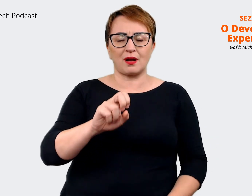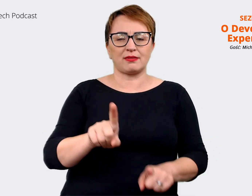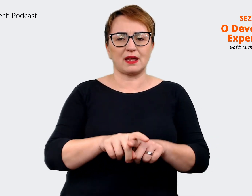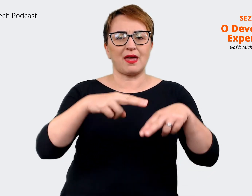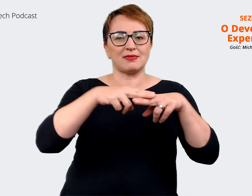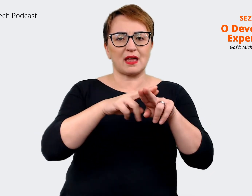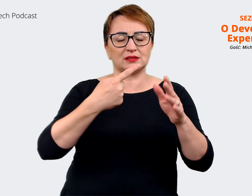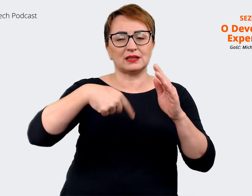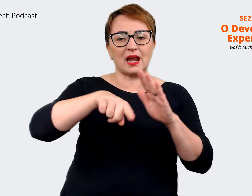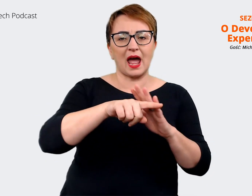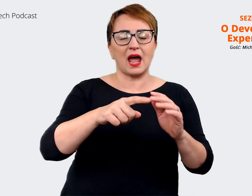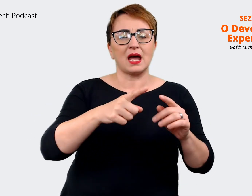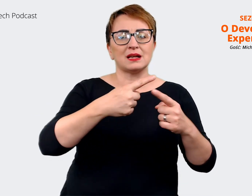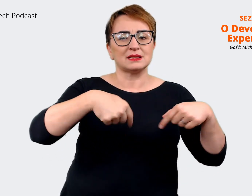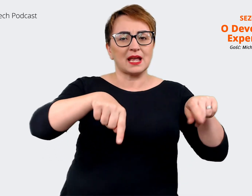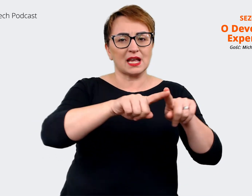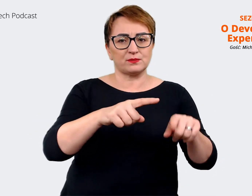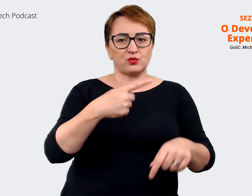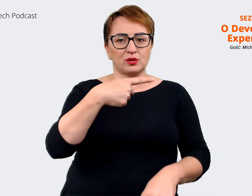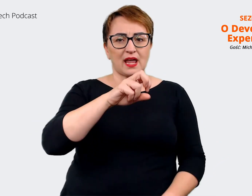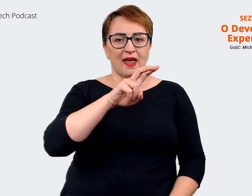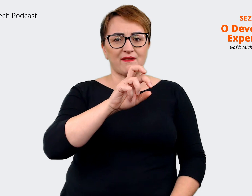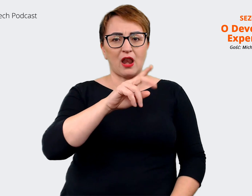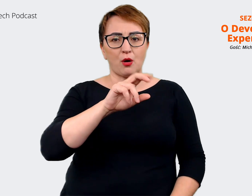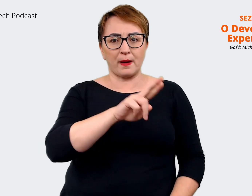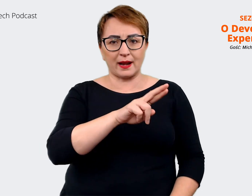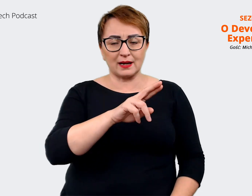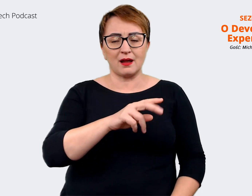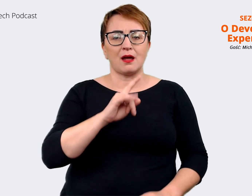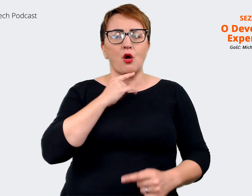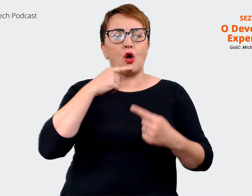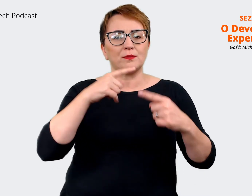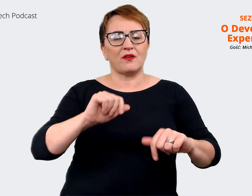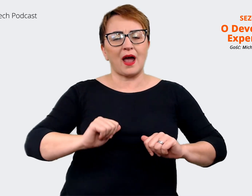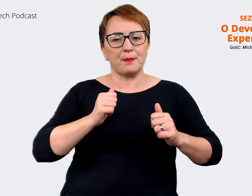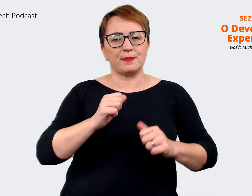wszystkich narzędzi zespołom deweloperskim i ogólnie zapewnianie, żeby Allegro, że tak powiem,